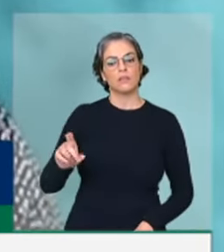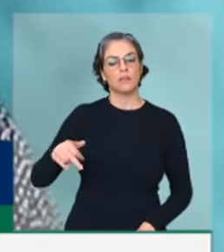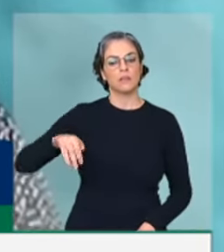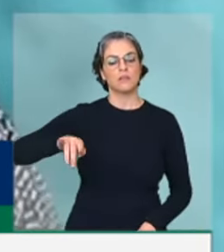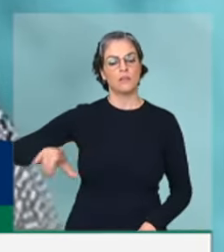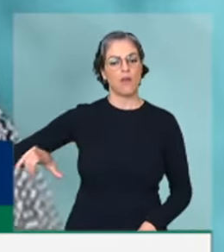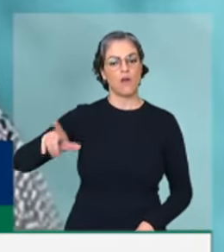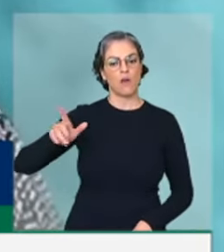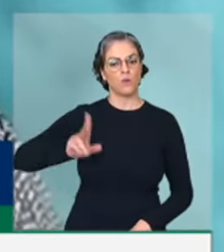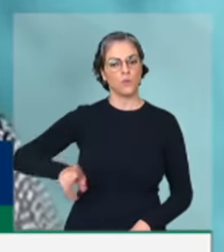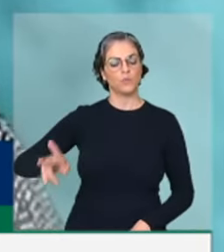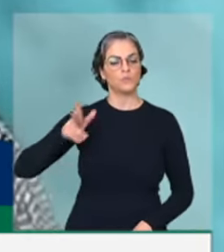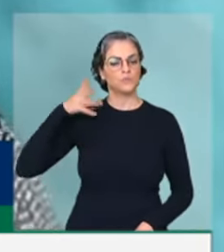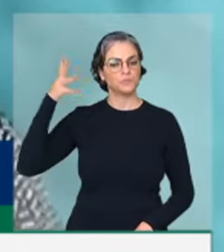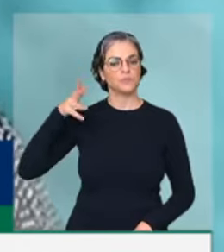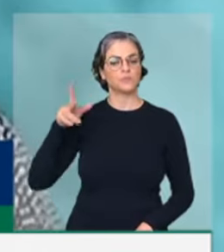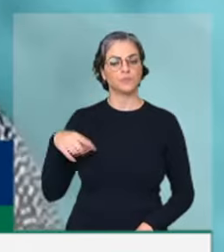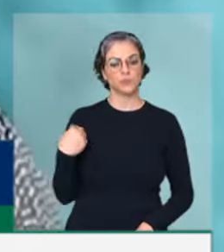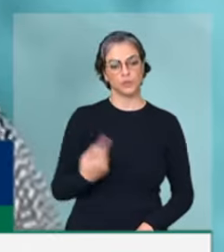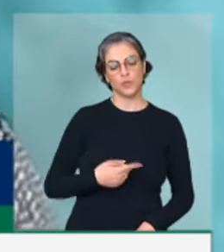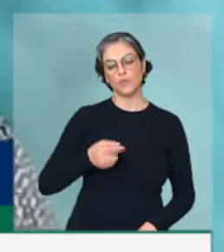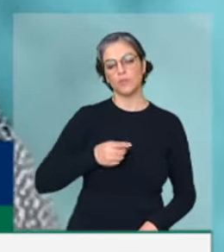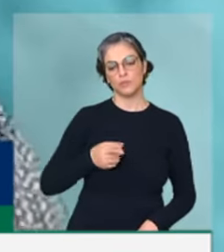DE AROLDO NESSA CASA. -- [PRESIDENTE]: